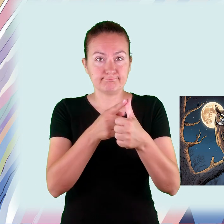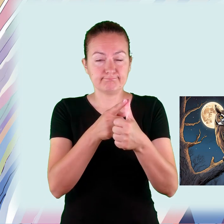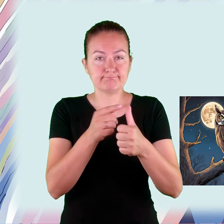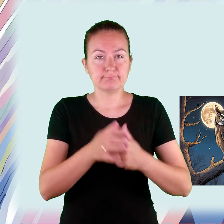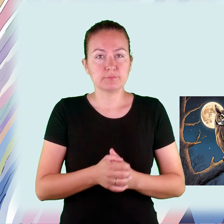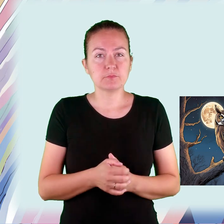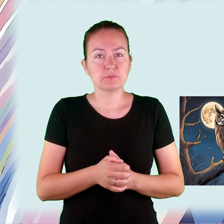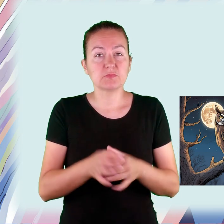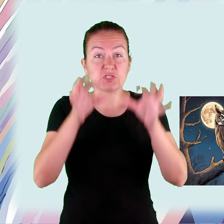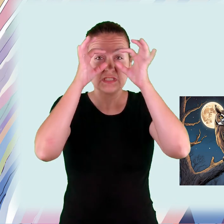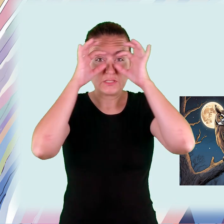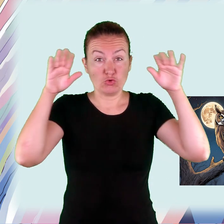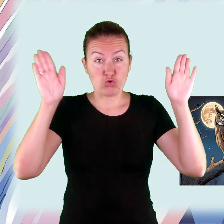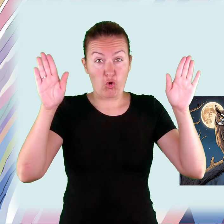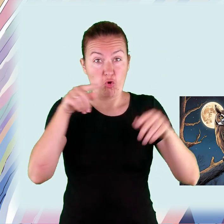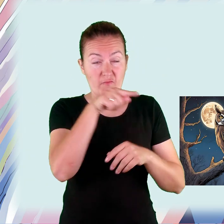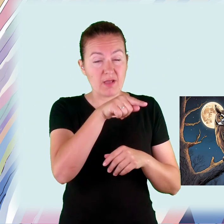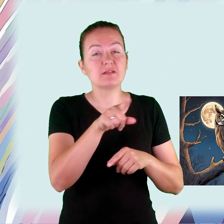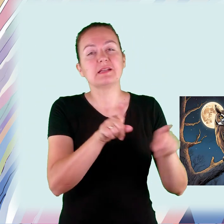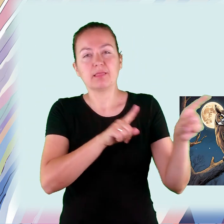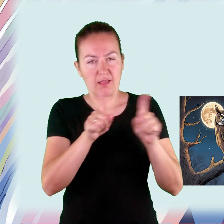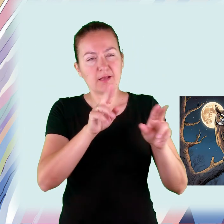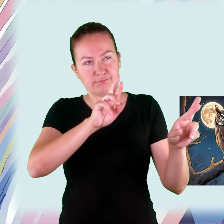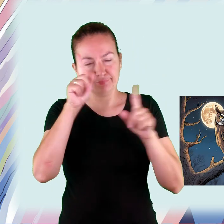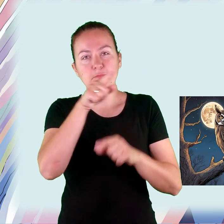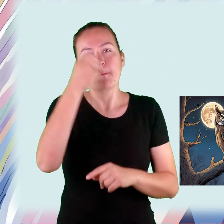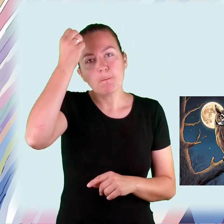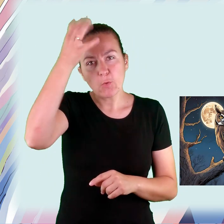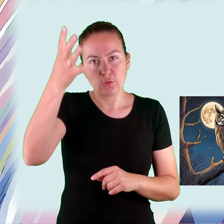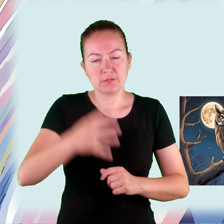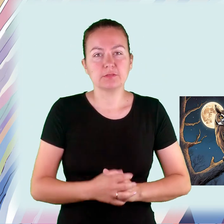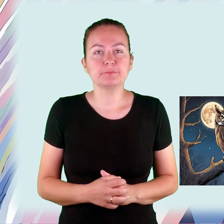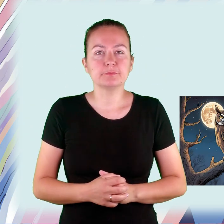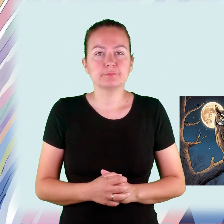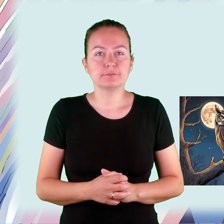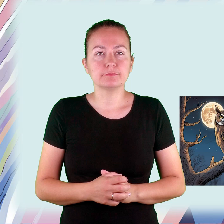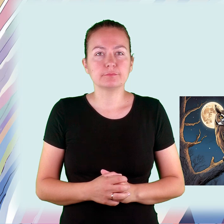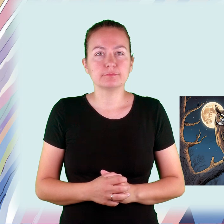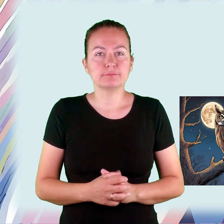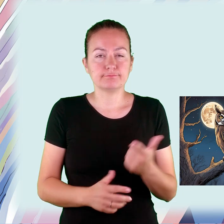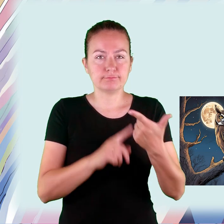1. sowa jest alegorią mądrości